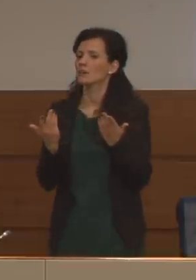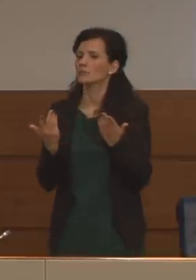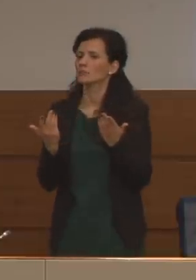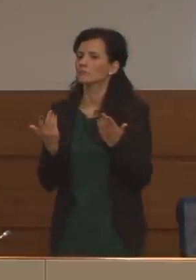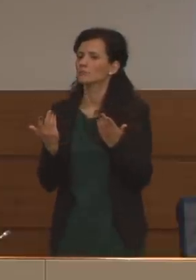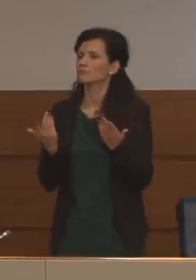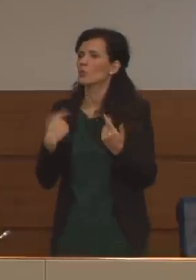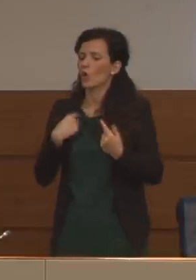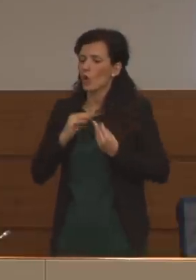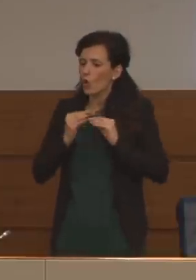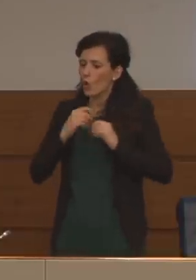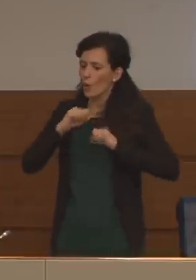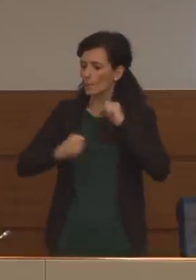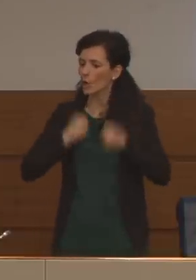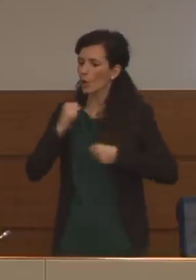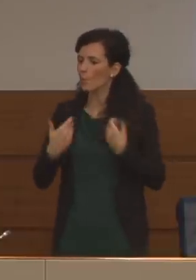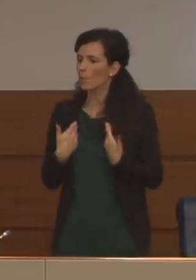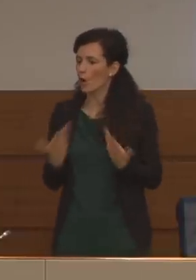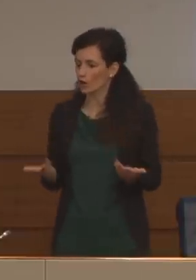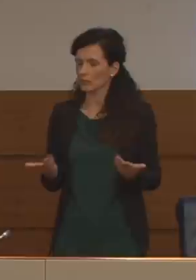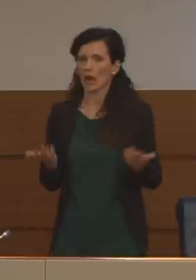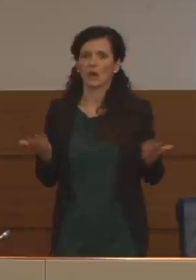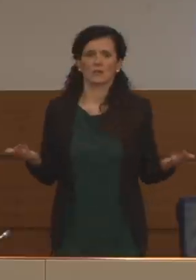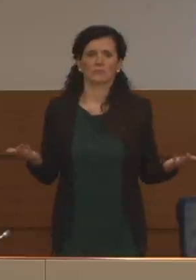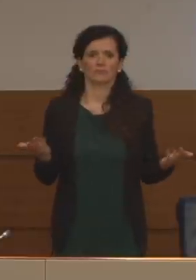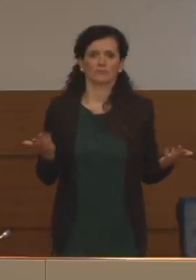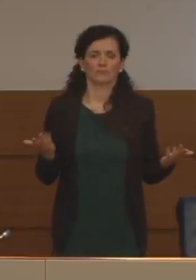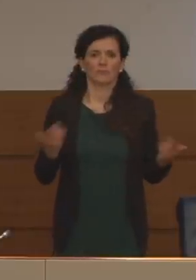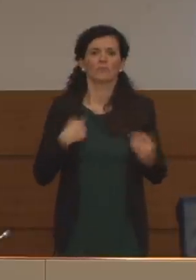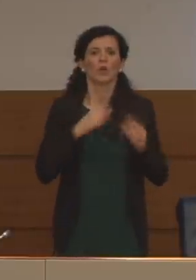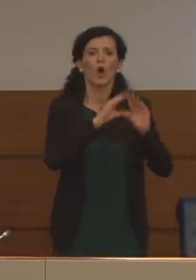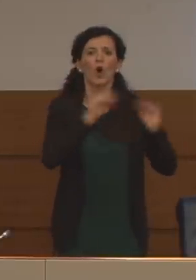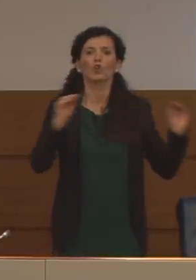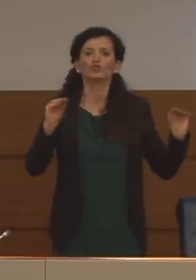come ci dobbiamo comportare? Gli oggetti che noi portiamo di per sé